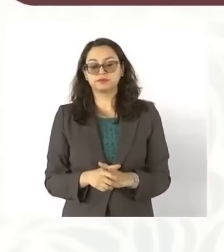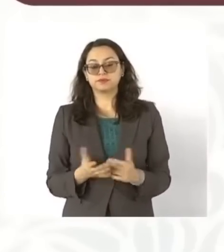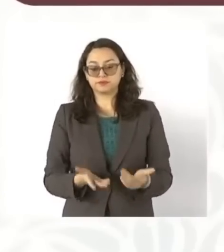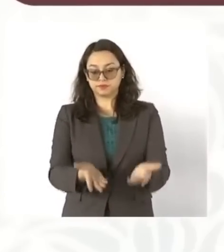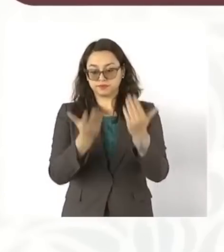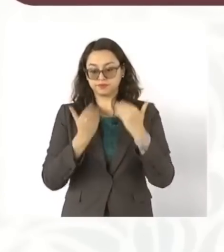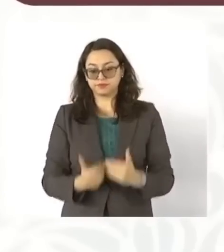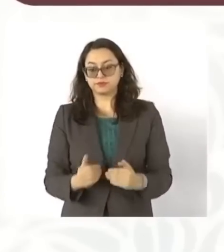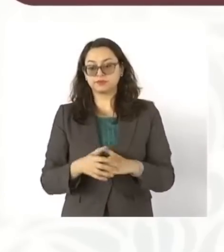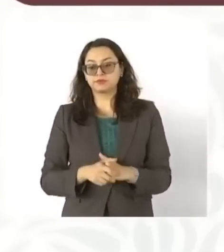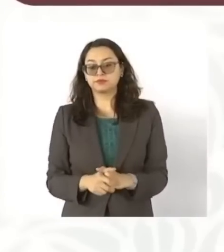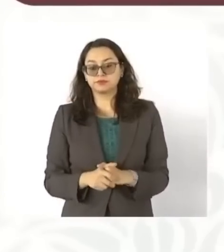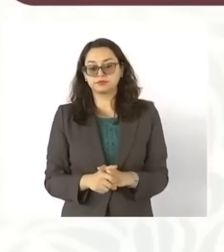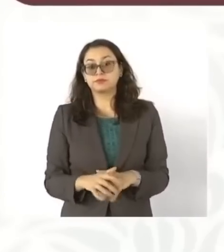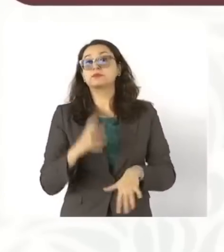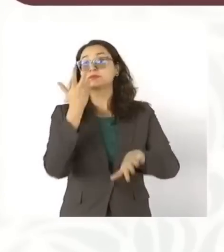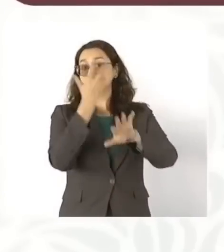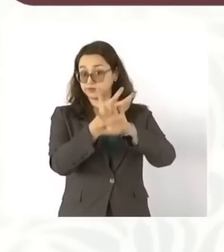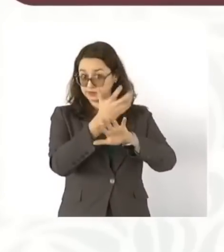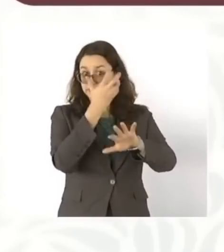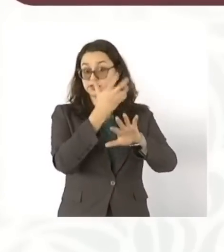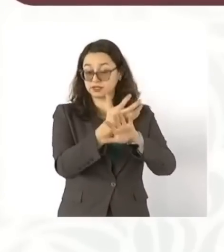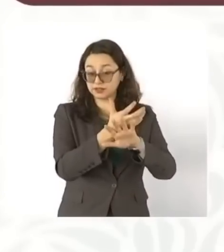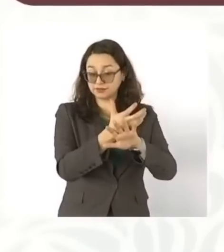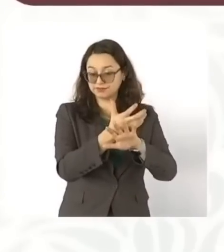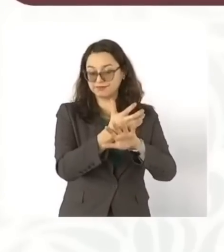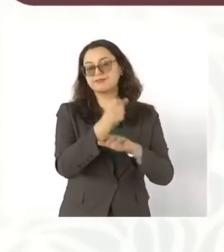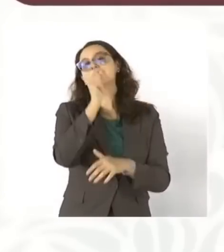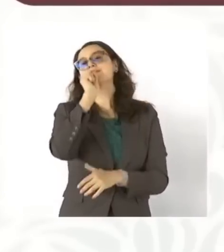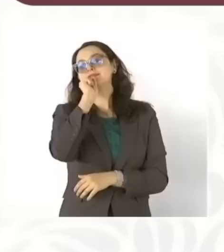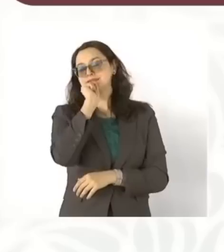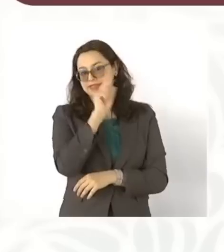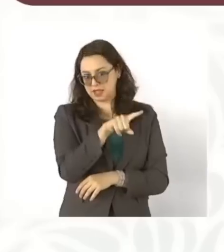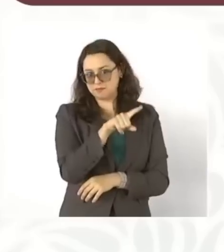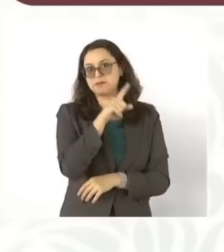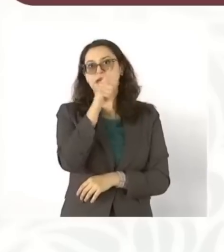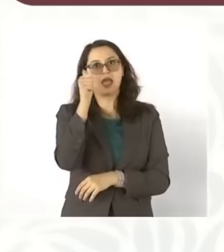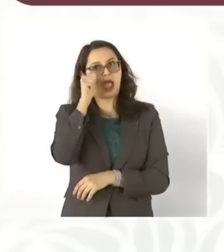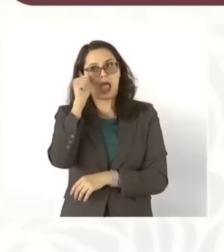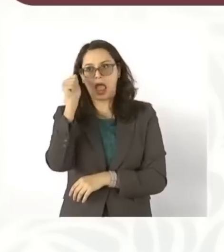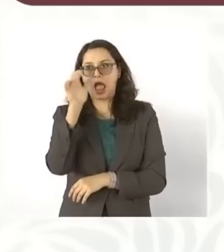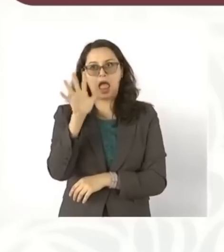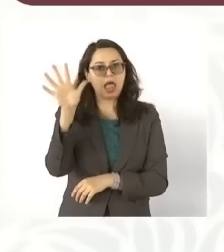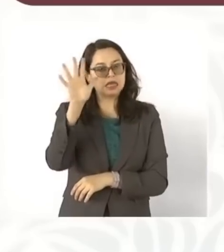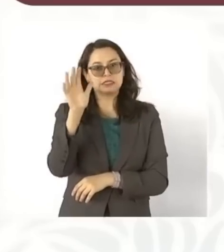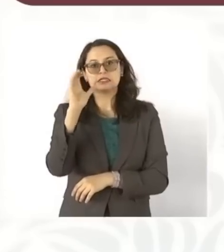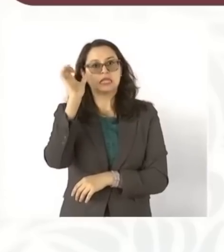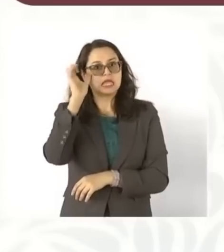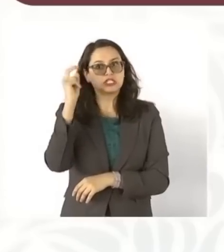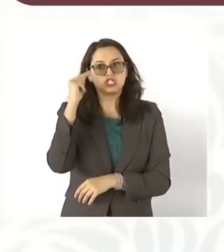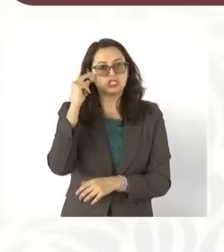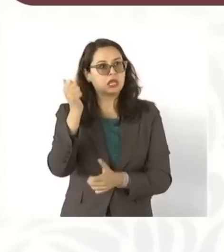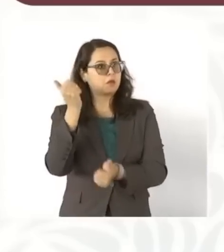y Estados Unidos también depende mucho de la importación eh de China y de países asiáticos